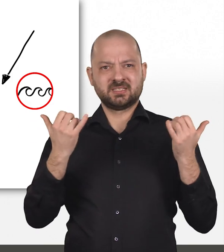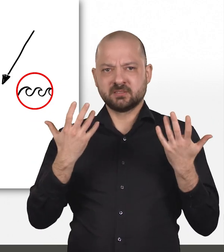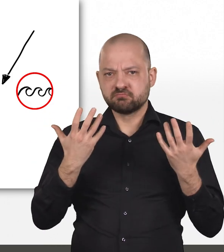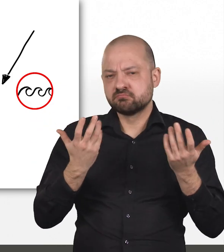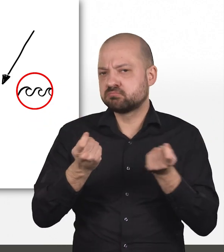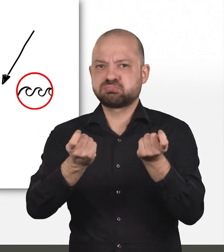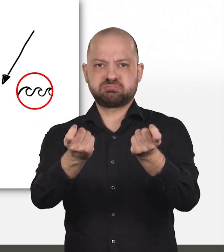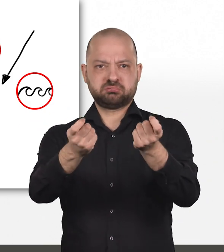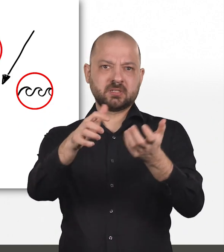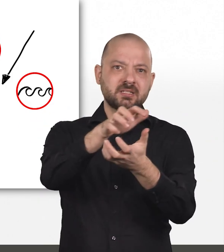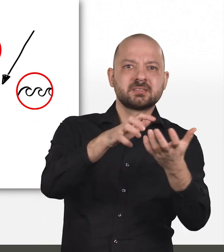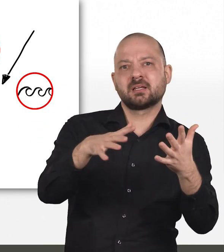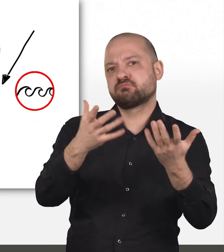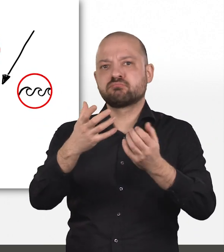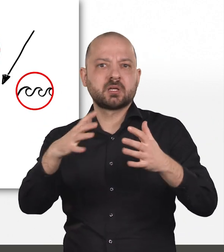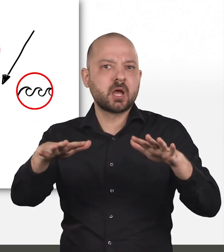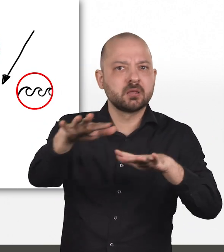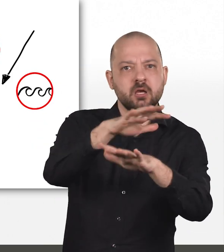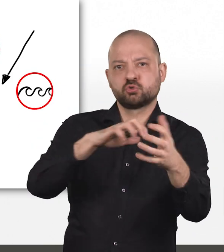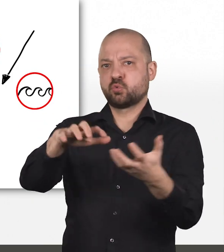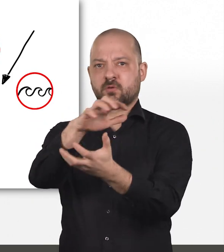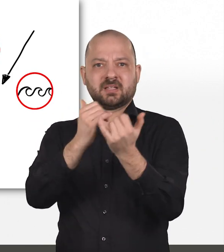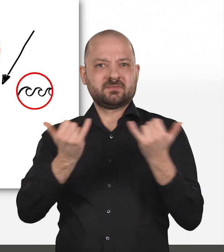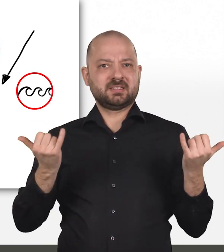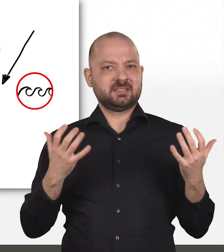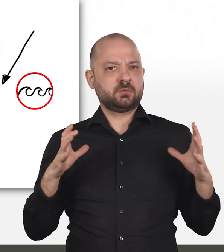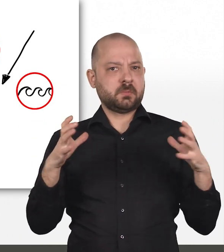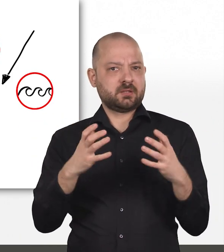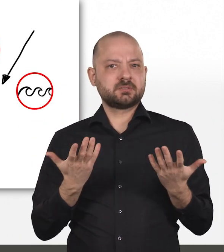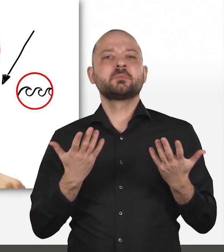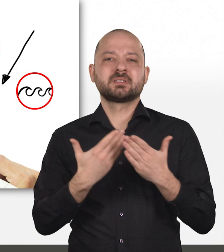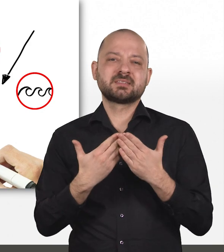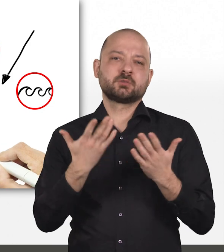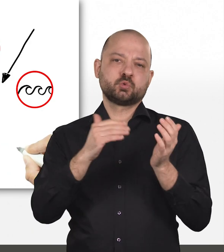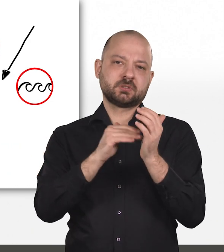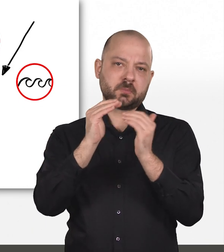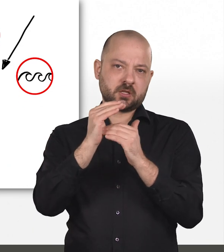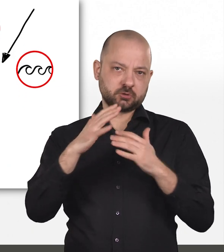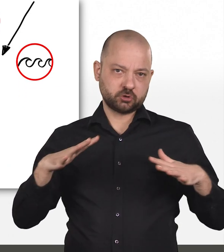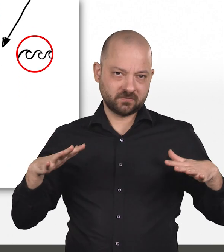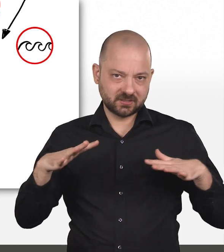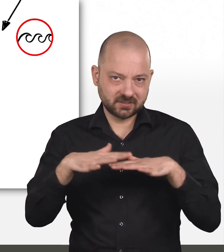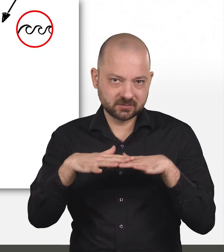bestmöglich gemeinsam zu bewältigen? Eine systematische Vernetzung! Dabei können sie vom sogenannten